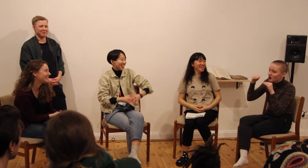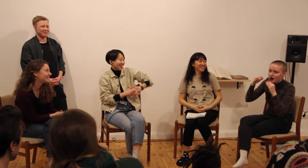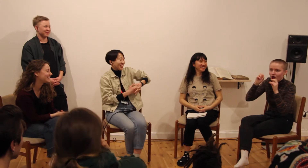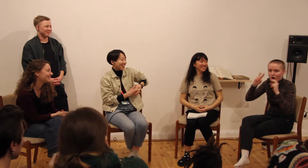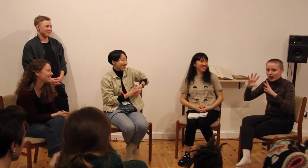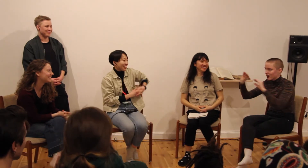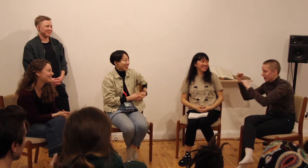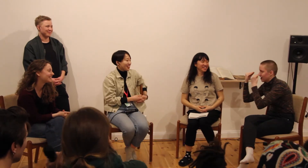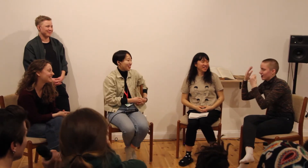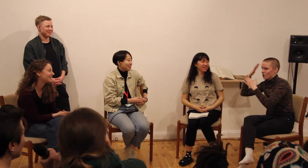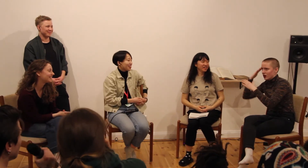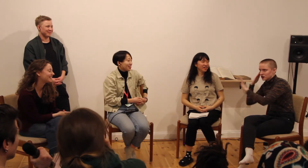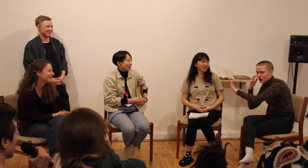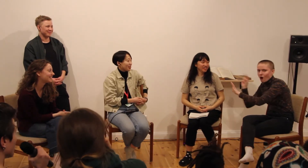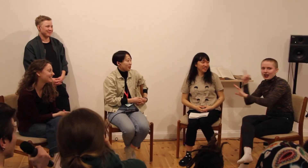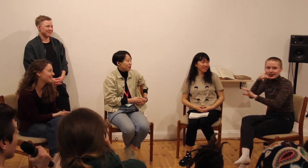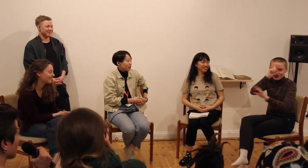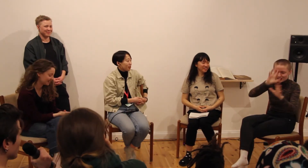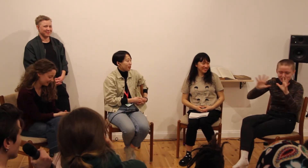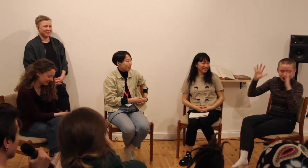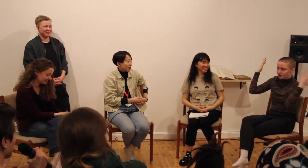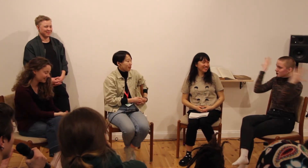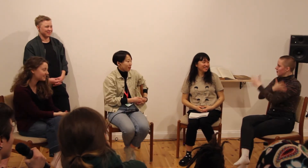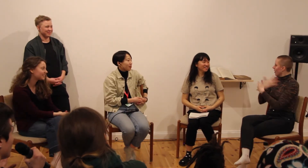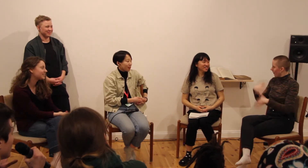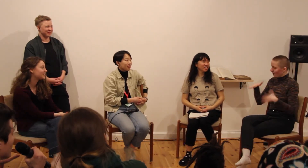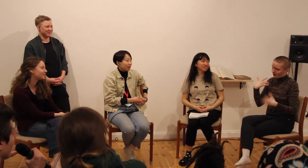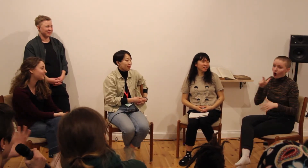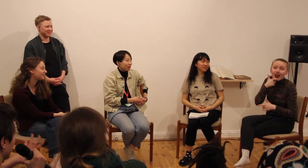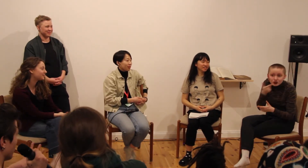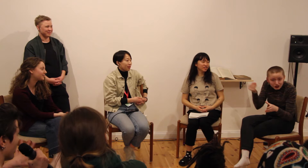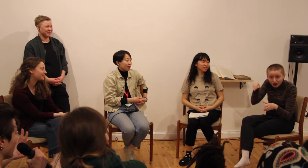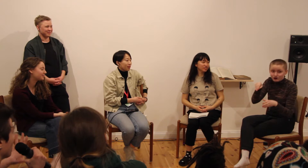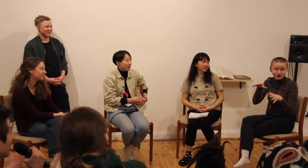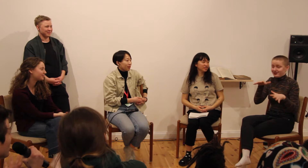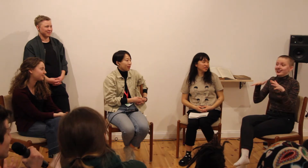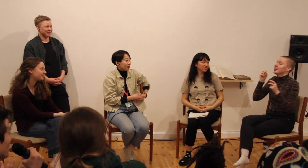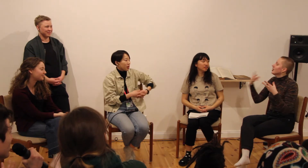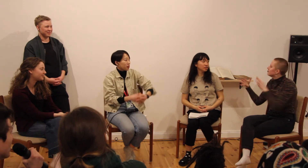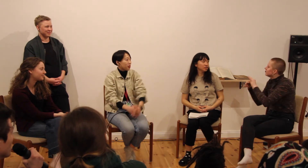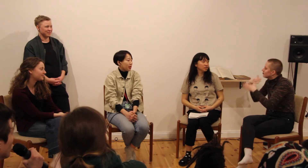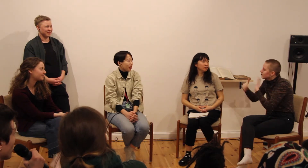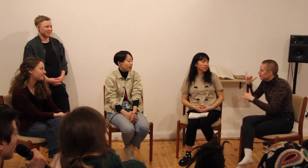Es war aber ein hartes Stück Arbeit. Wir müssen auch erstmal schauen, Südkorea welche Infomationen gibt es dazu und Deutschland.